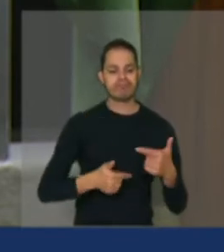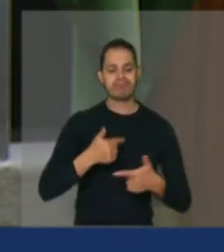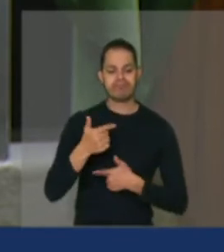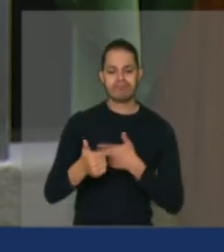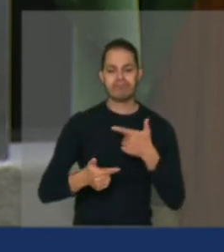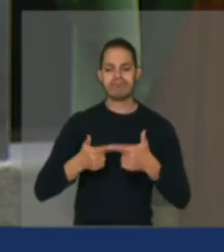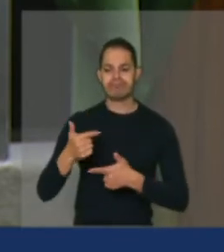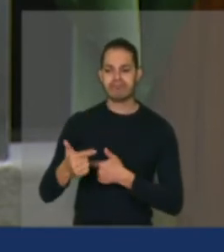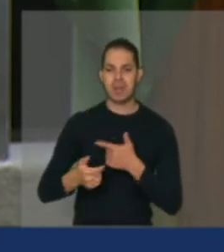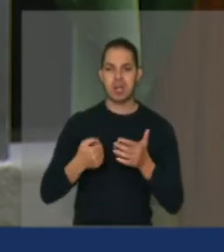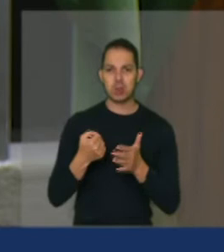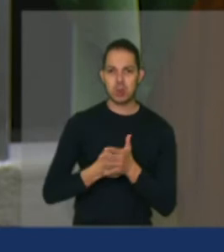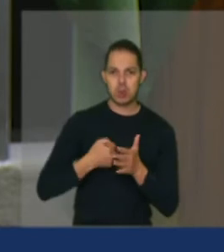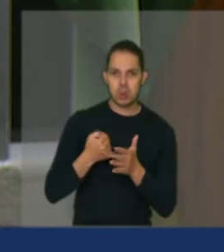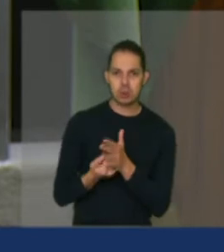LUTAM PARA PRODUZIR DE TER ACESSO É TITULAÇÃO DA SUA